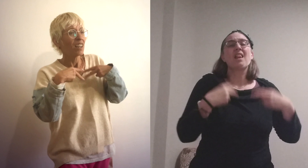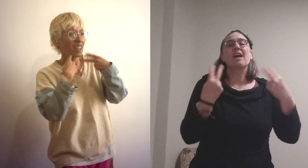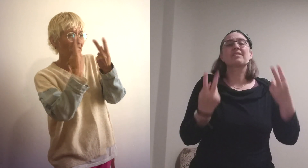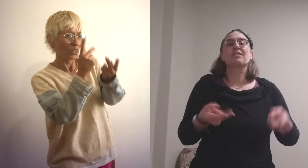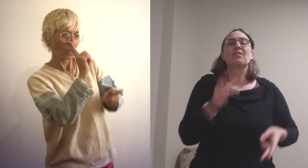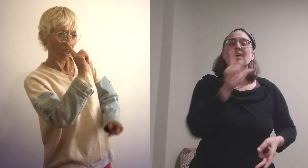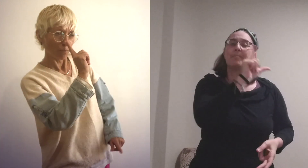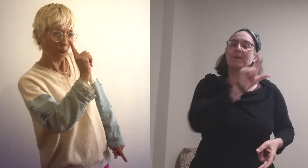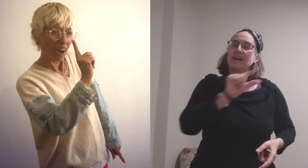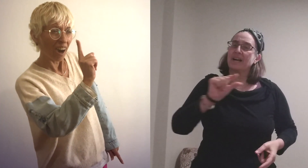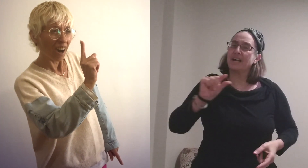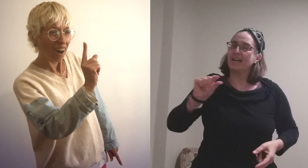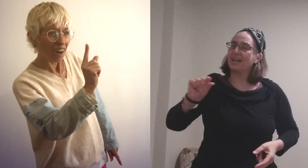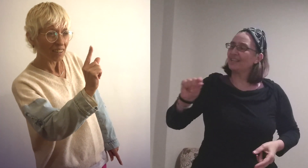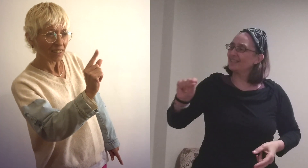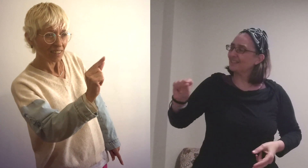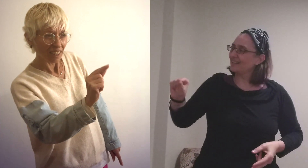לחזור הביתה